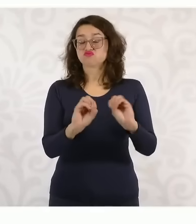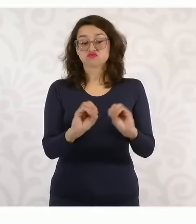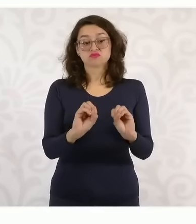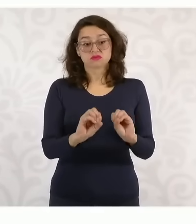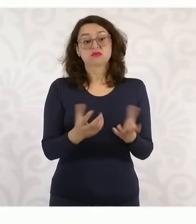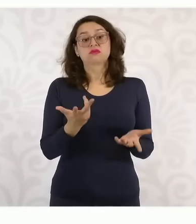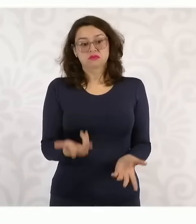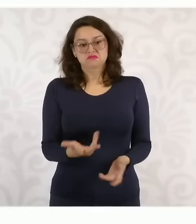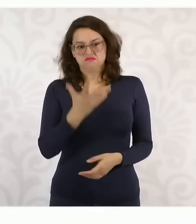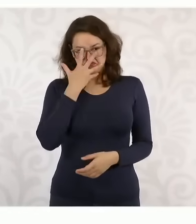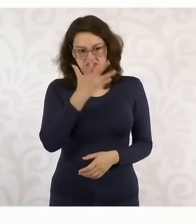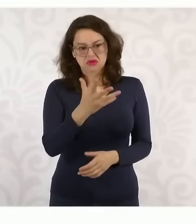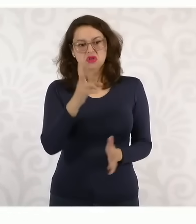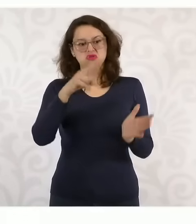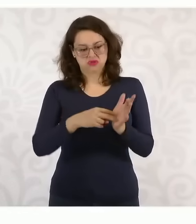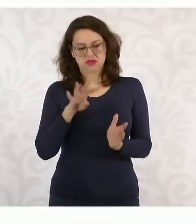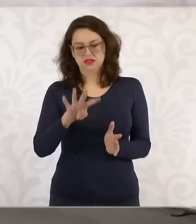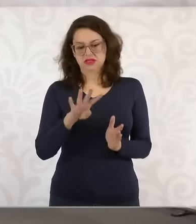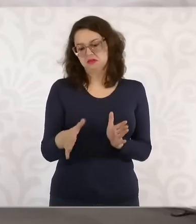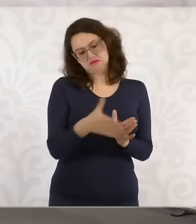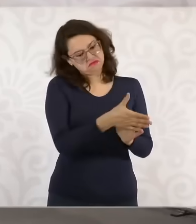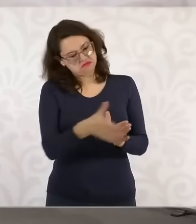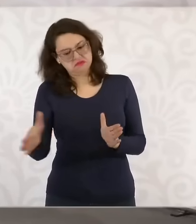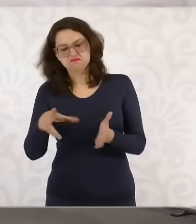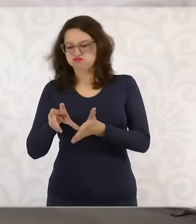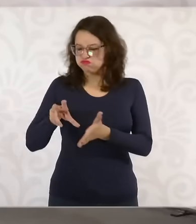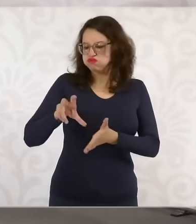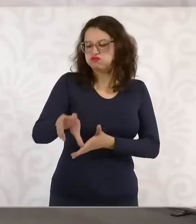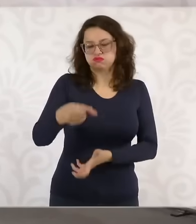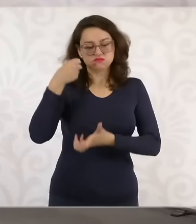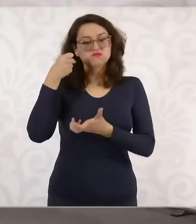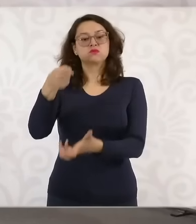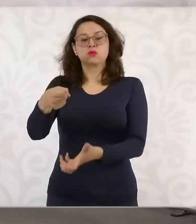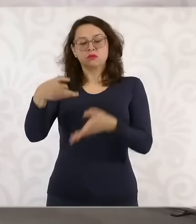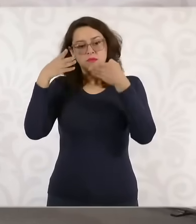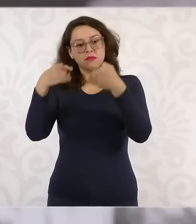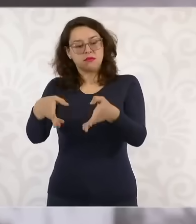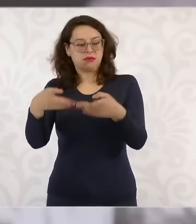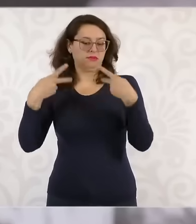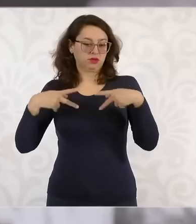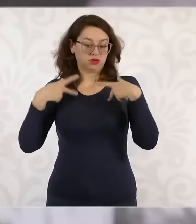decidida en materia de discapacidad y seguimos trabajando y construyendo políticas que nos